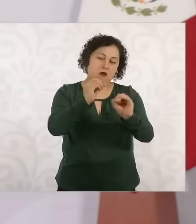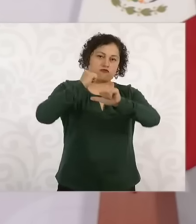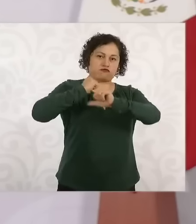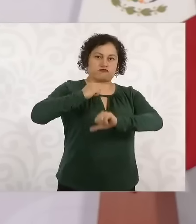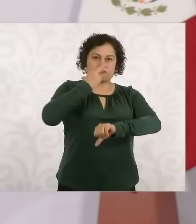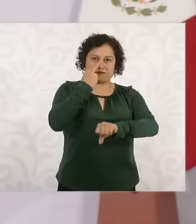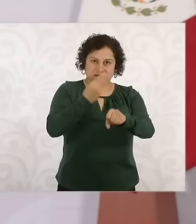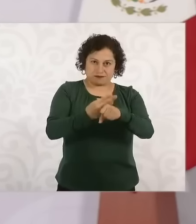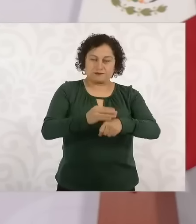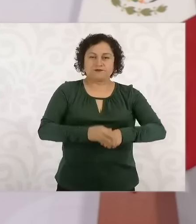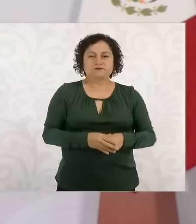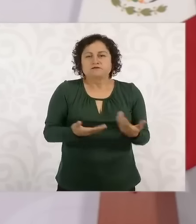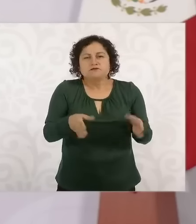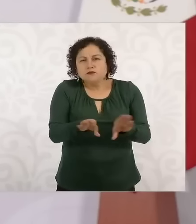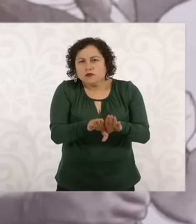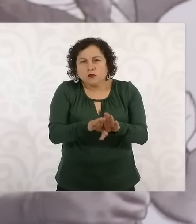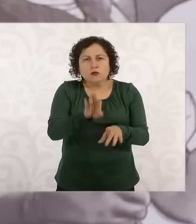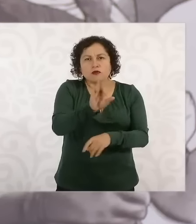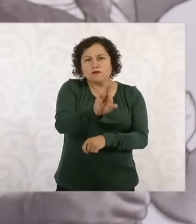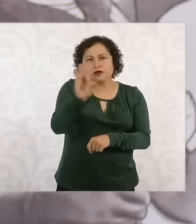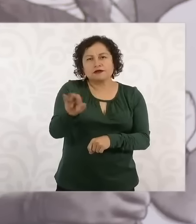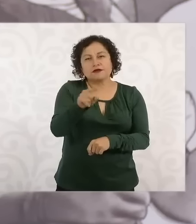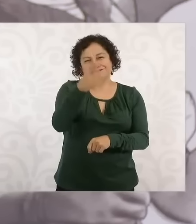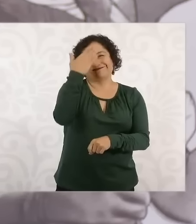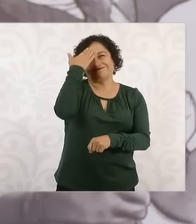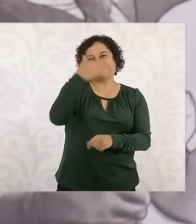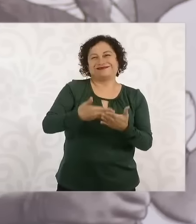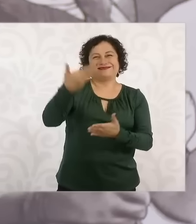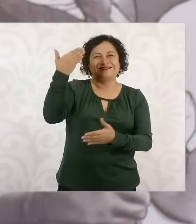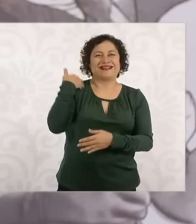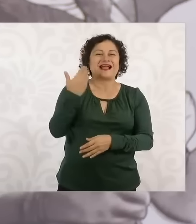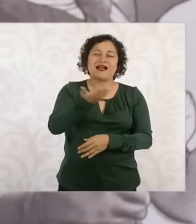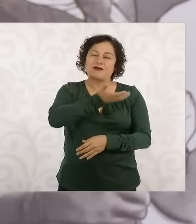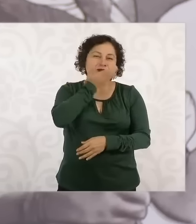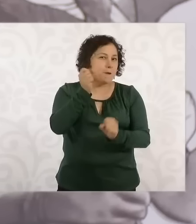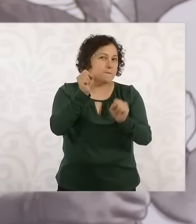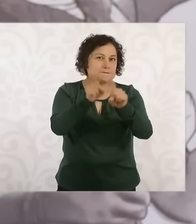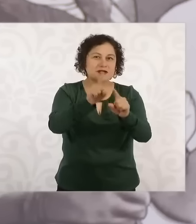como ya venimos acostumbrados a realizar los registros, pero en el caso de las niñas y los